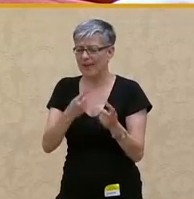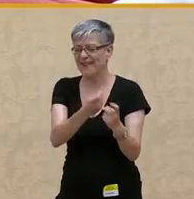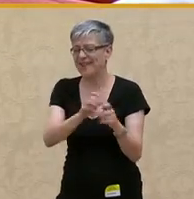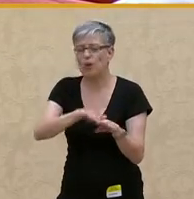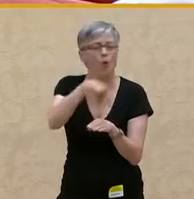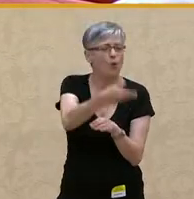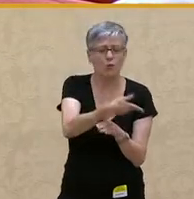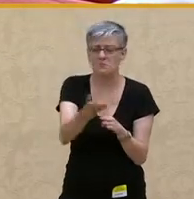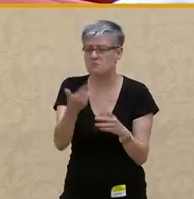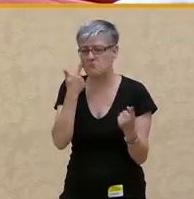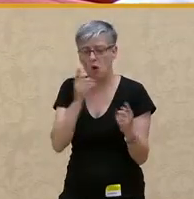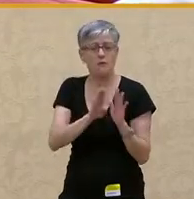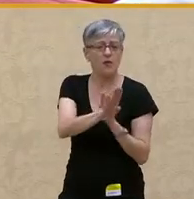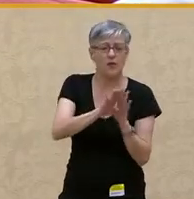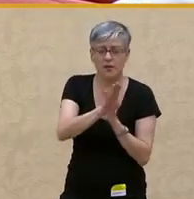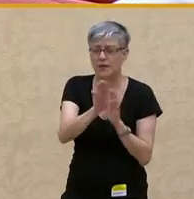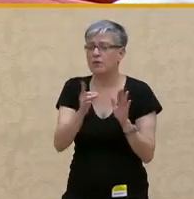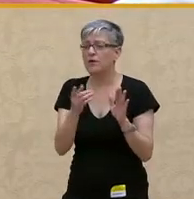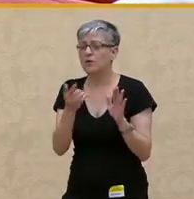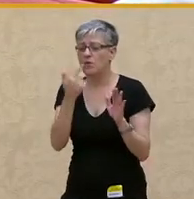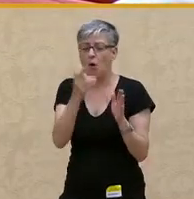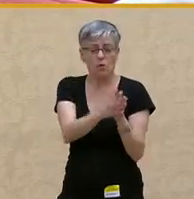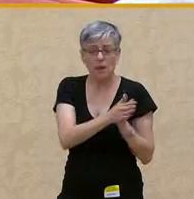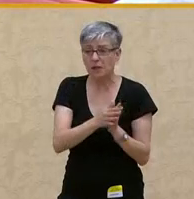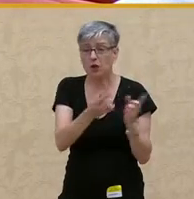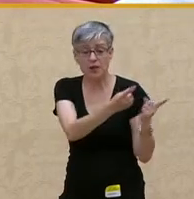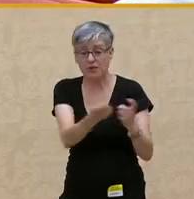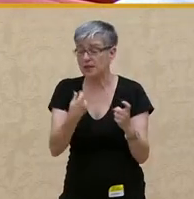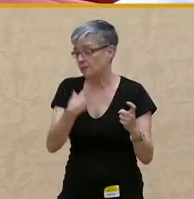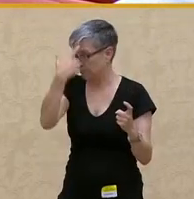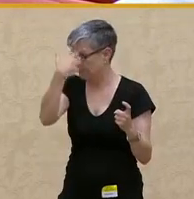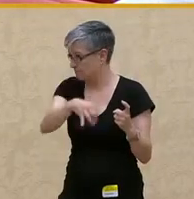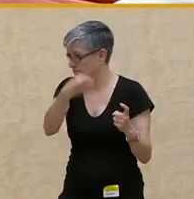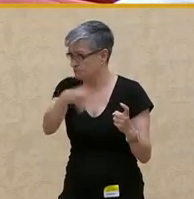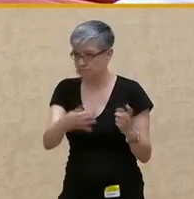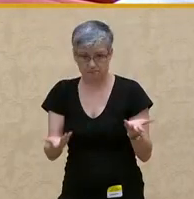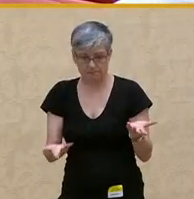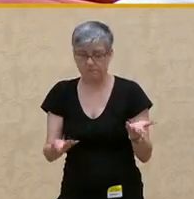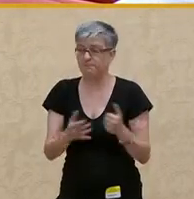que pueden tener nuestros compañeros, vecinos, y, sobre todo, conciudadanos.